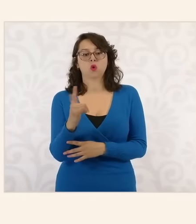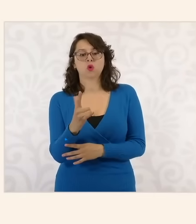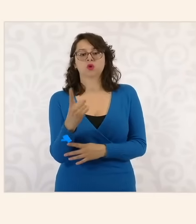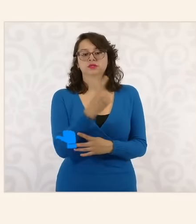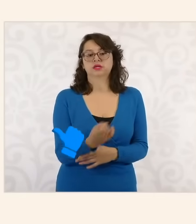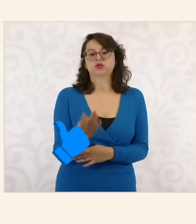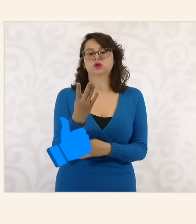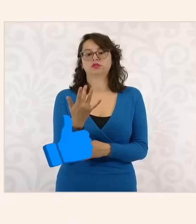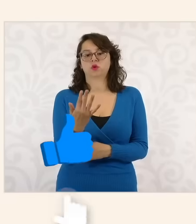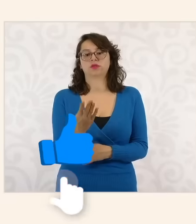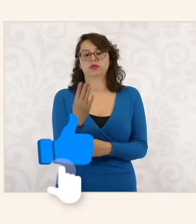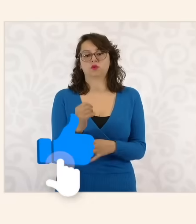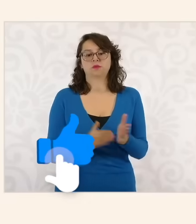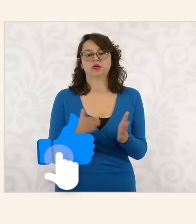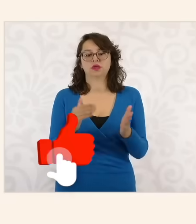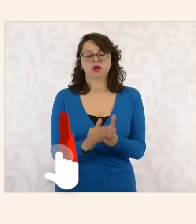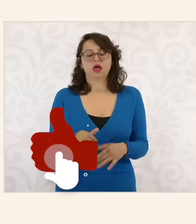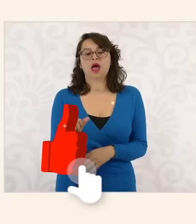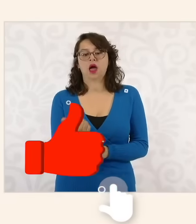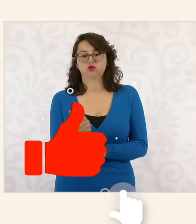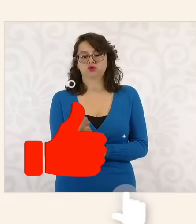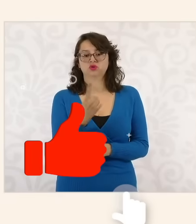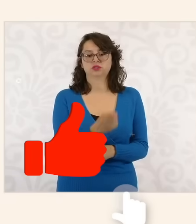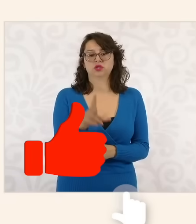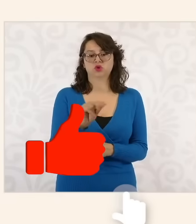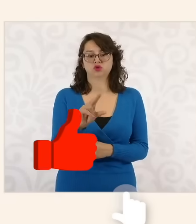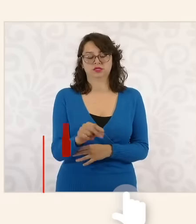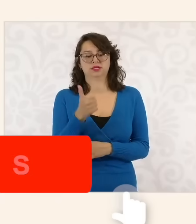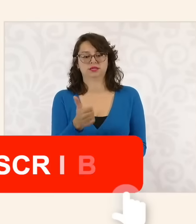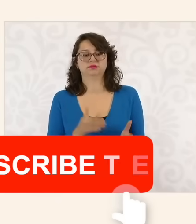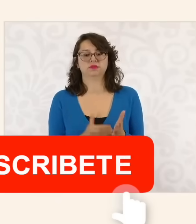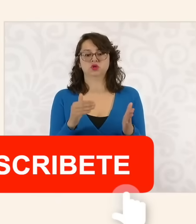en agosto estos 186 millones que les menciono y para el 18 de septiembre que es el corte que